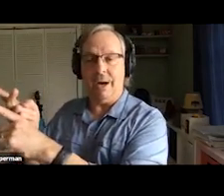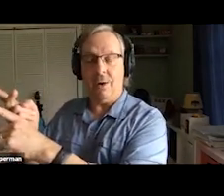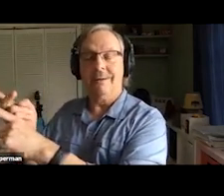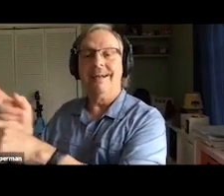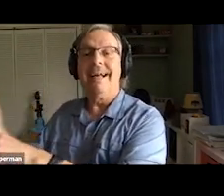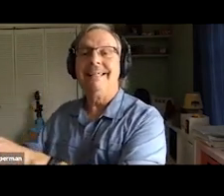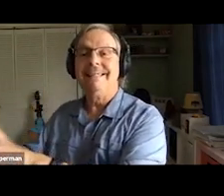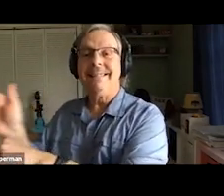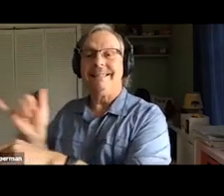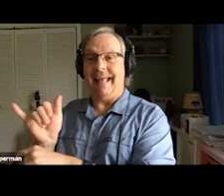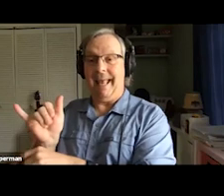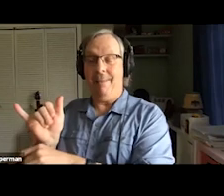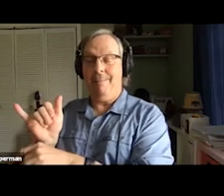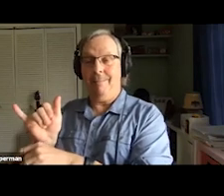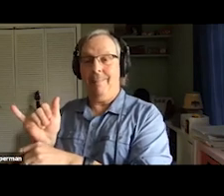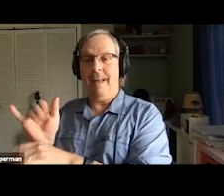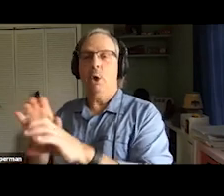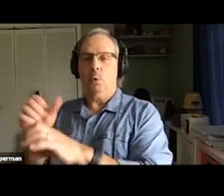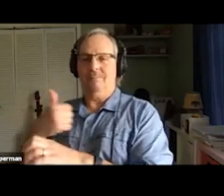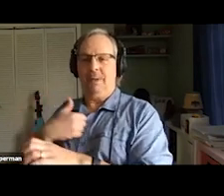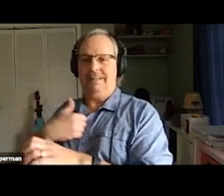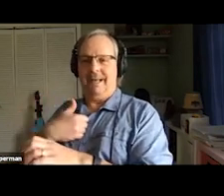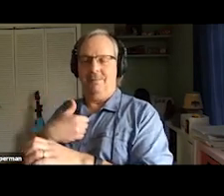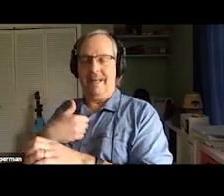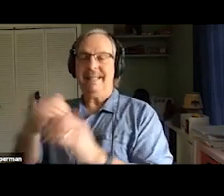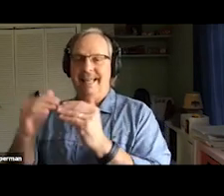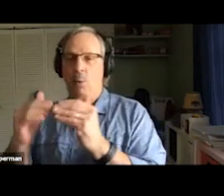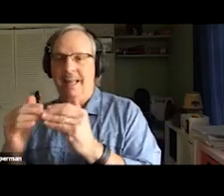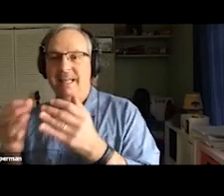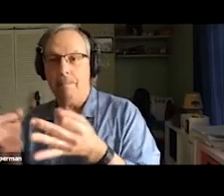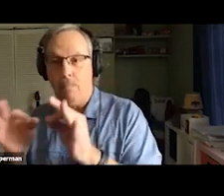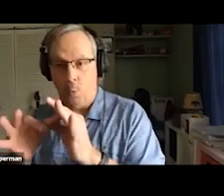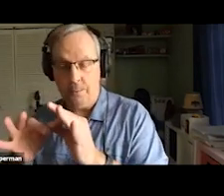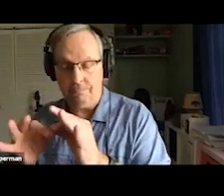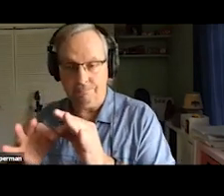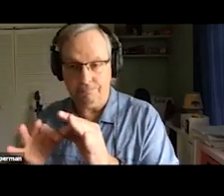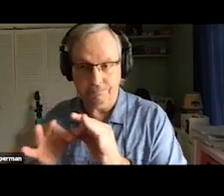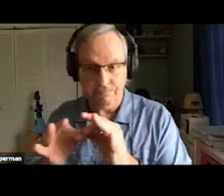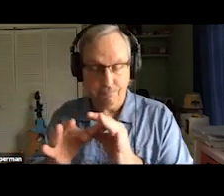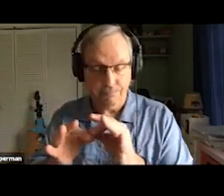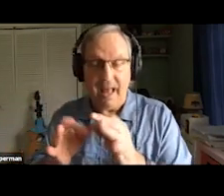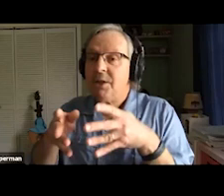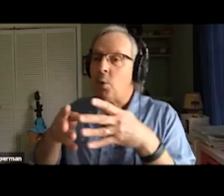es igualmente importante. Número uno, es una manera de practicar realmente lo que predicamos